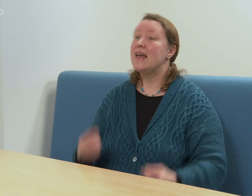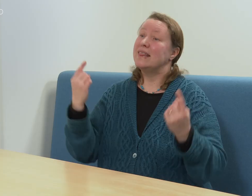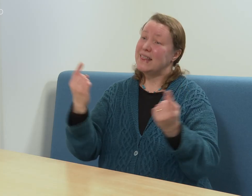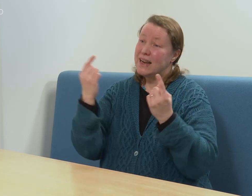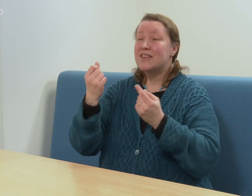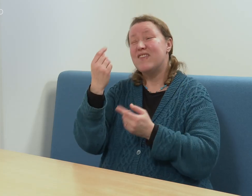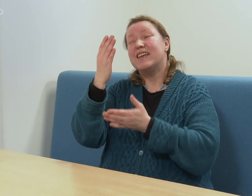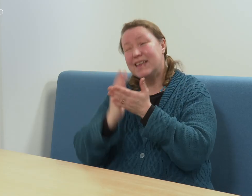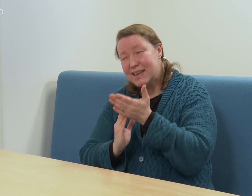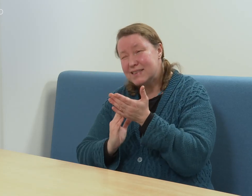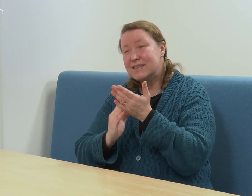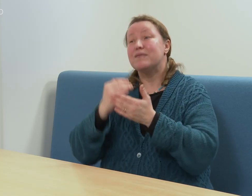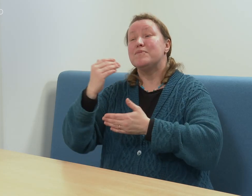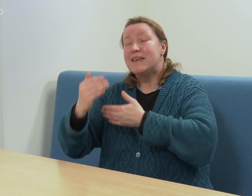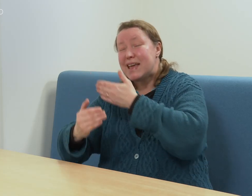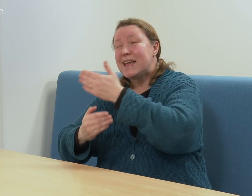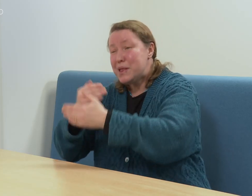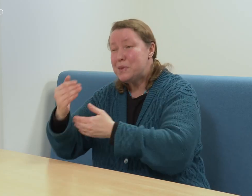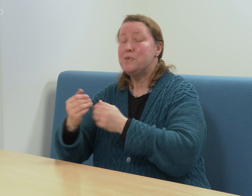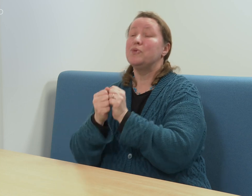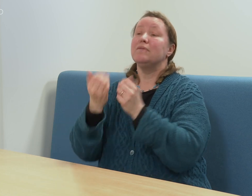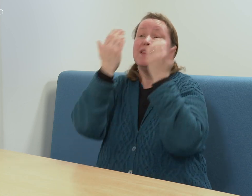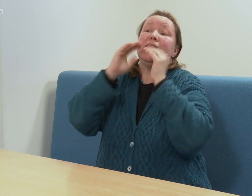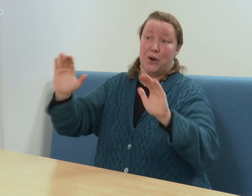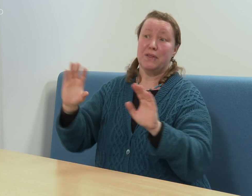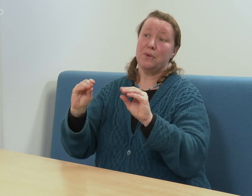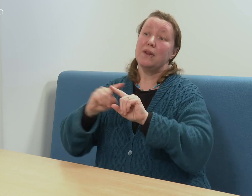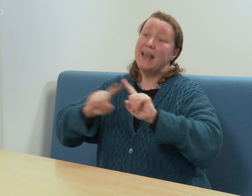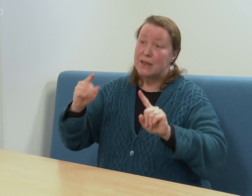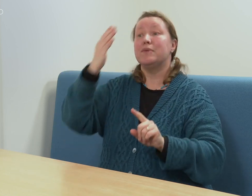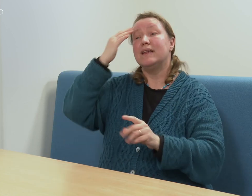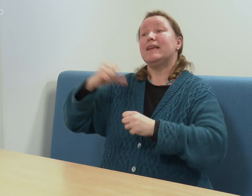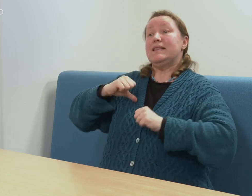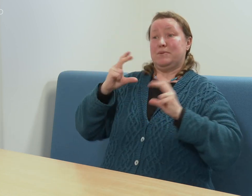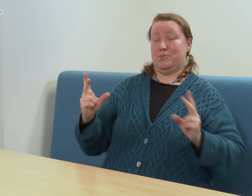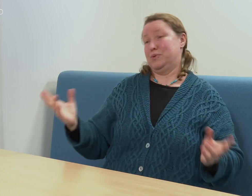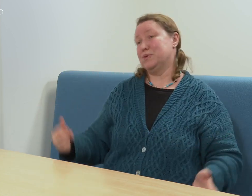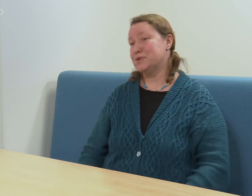Tilanne on vähän keskeneräinen ja etenee omaa tahtiaan, - mutta tiedotamme lisää heti, kun saamme itse tietoa asiasta.